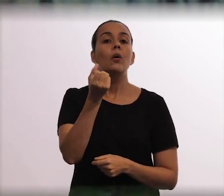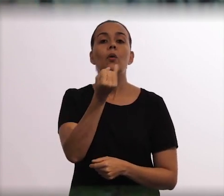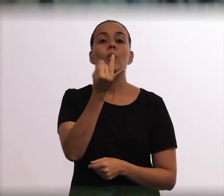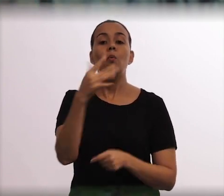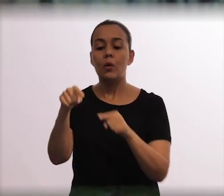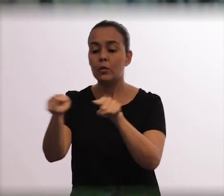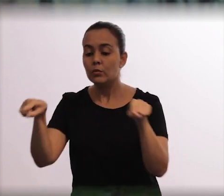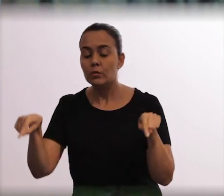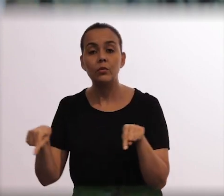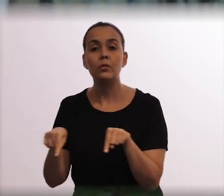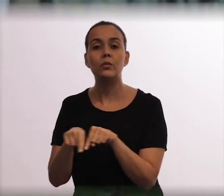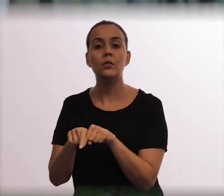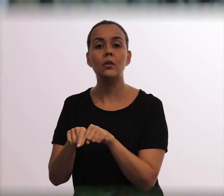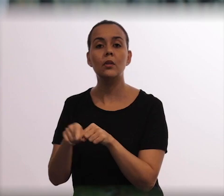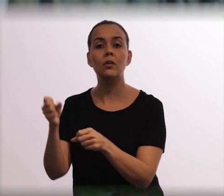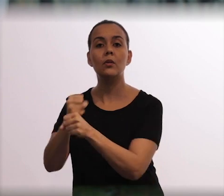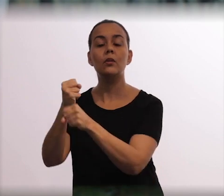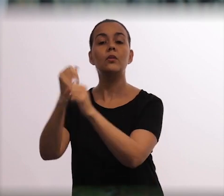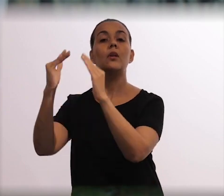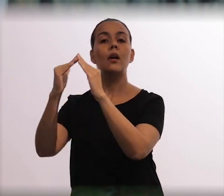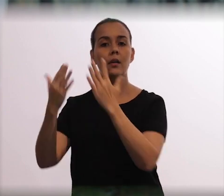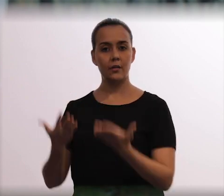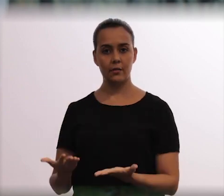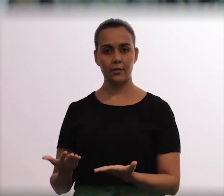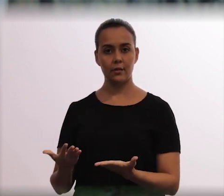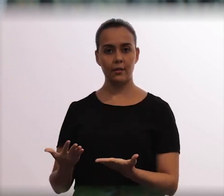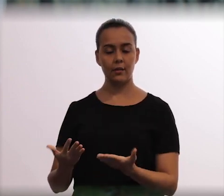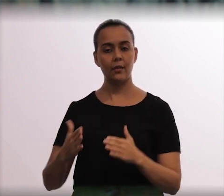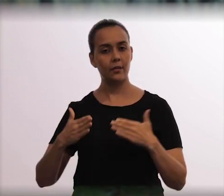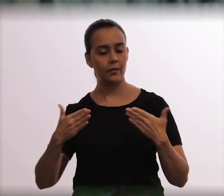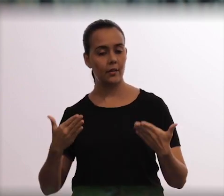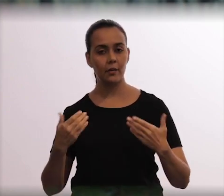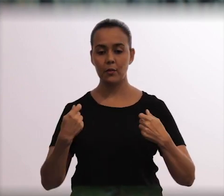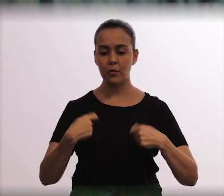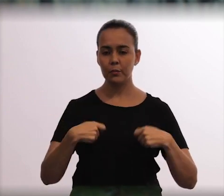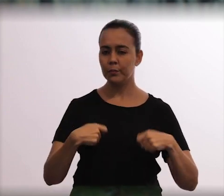e esse aumento do preço da terra, ele radial concêntrico. Por mais que uma série de,